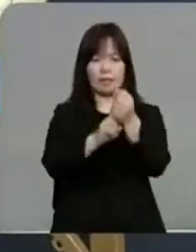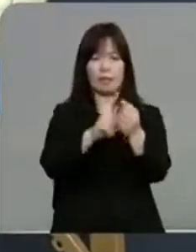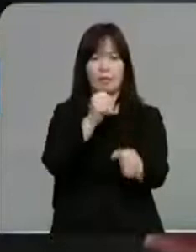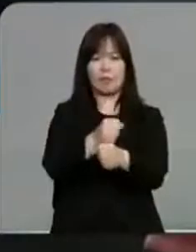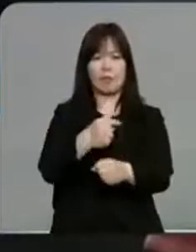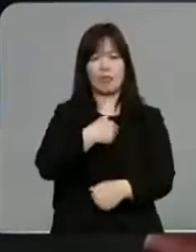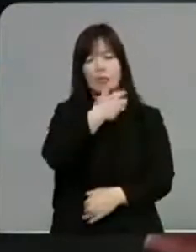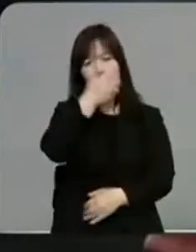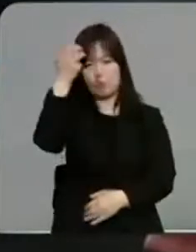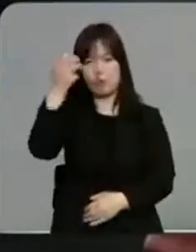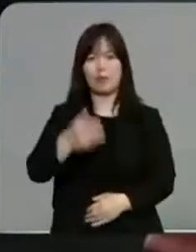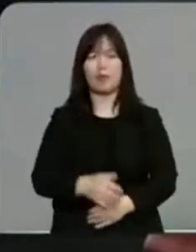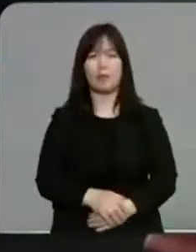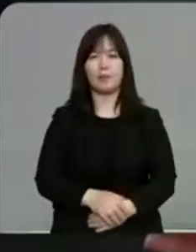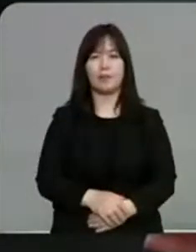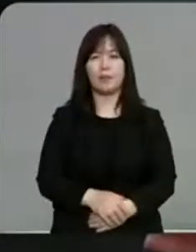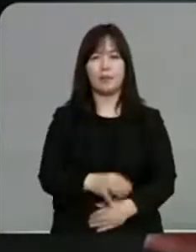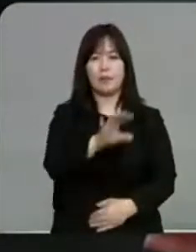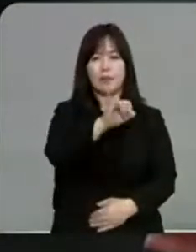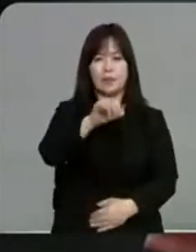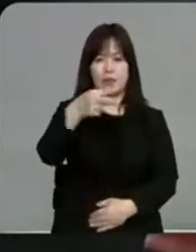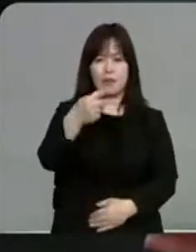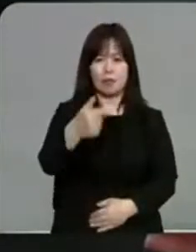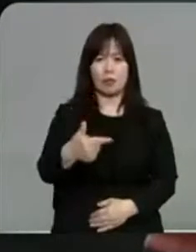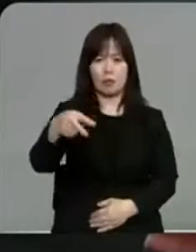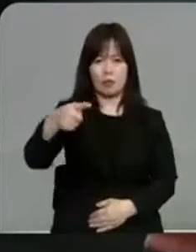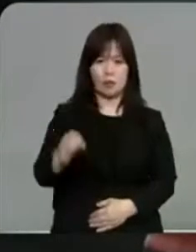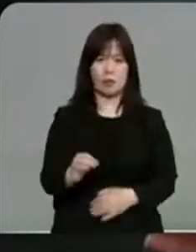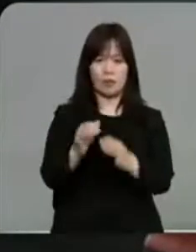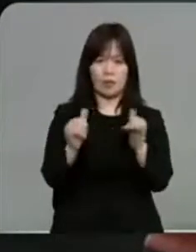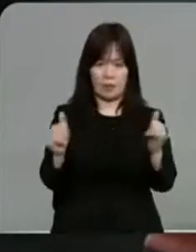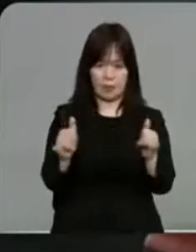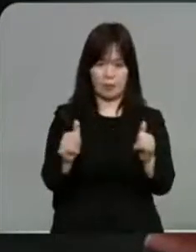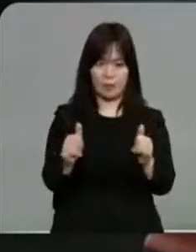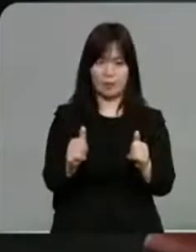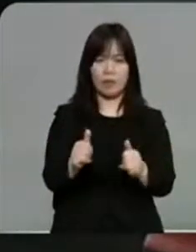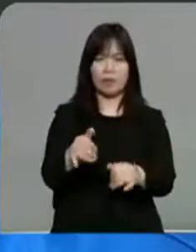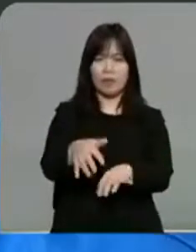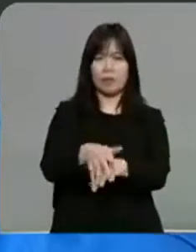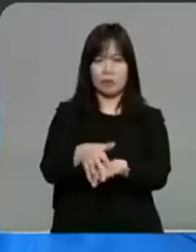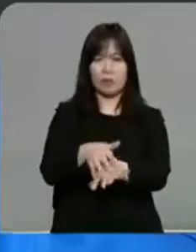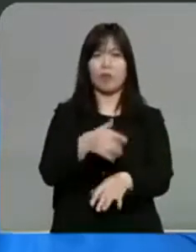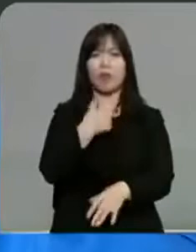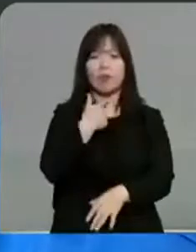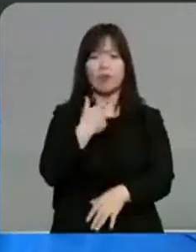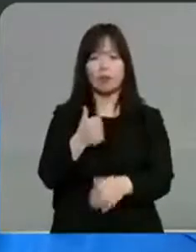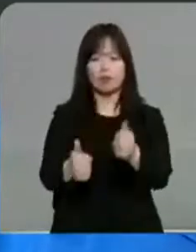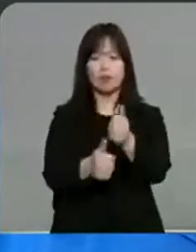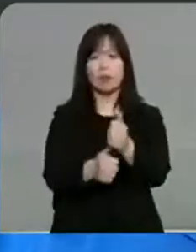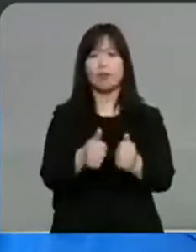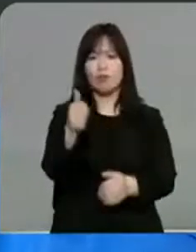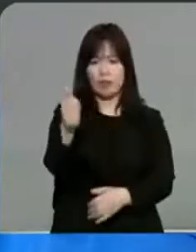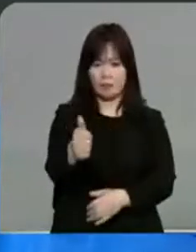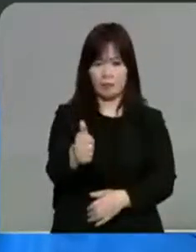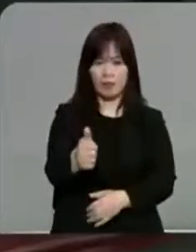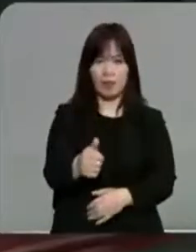이돈승 전 민주당 대선후보 선대위 조직본부 부본부장은 인구 5만 명